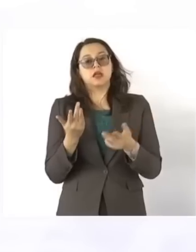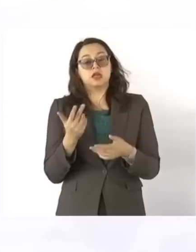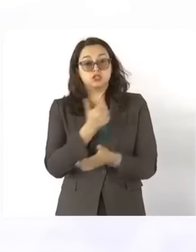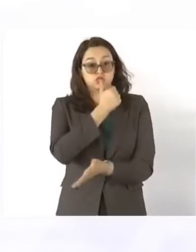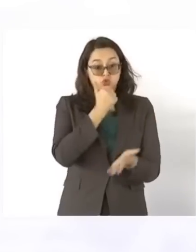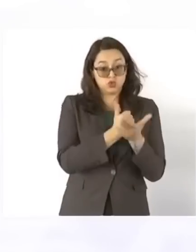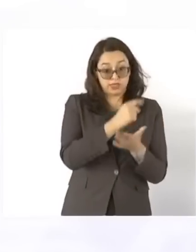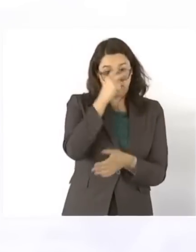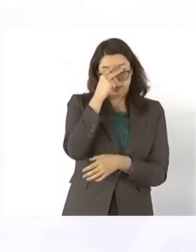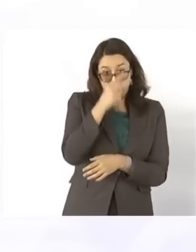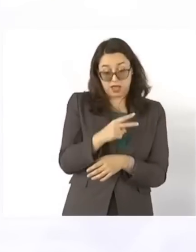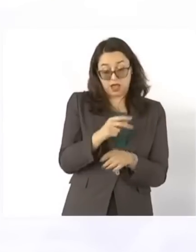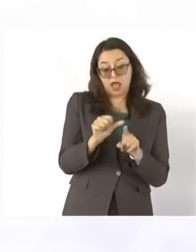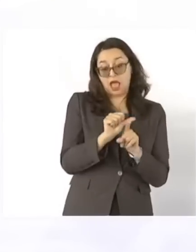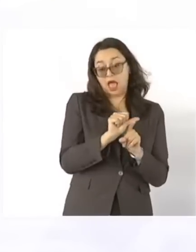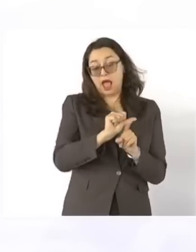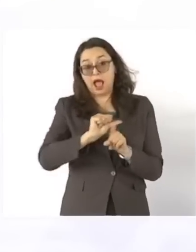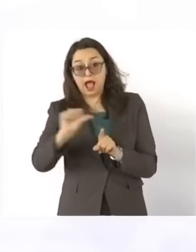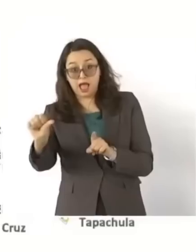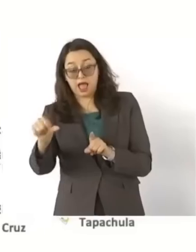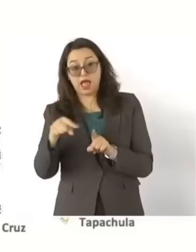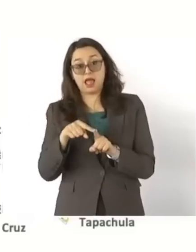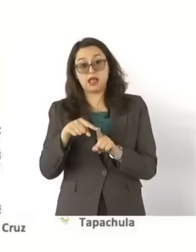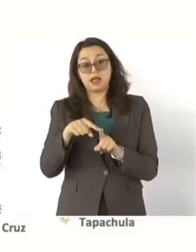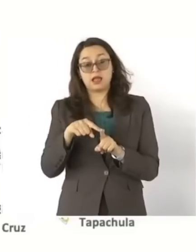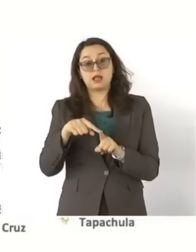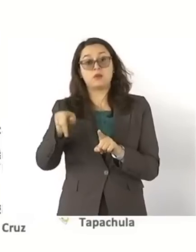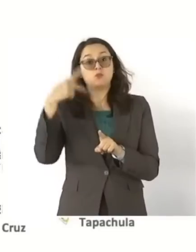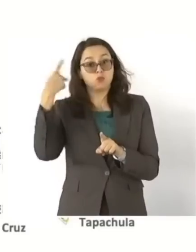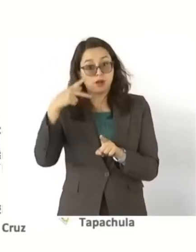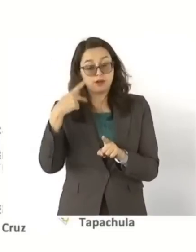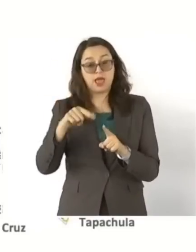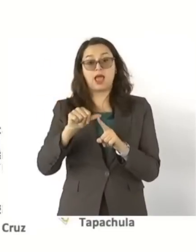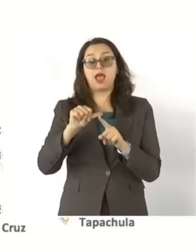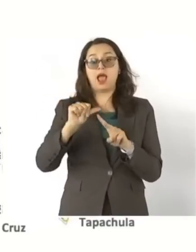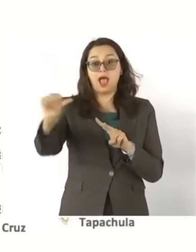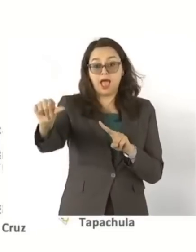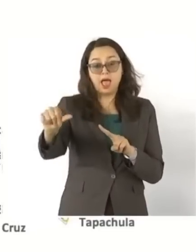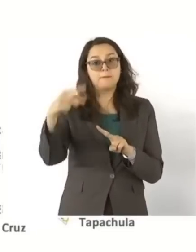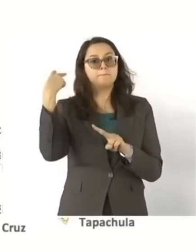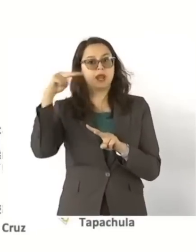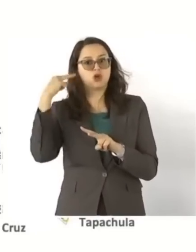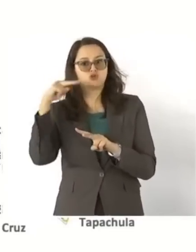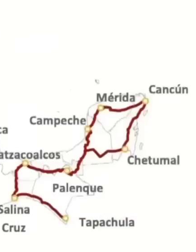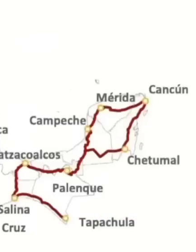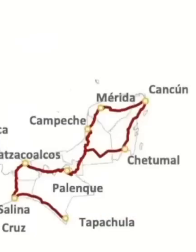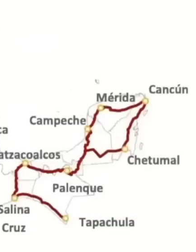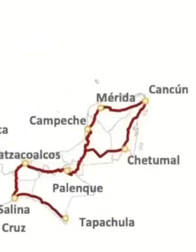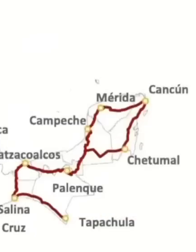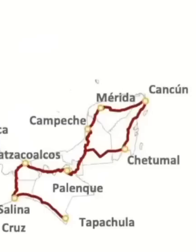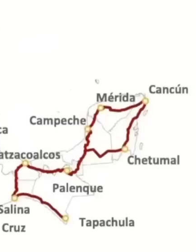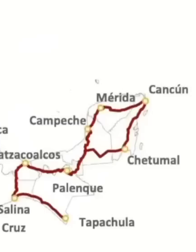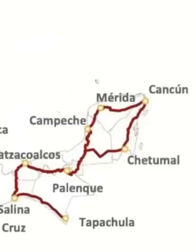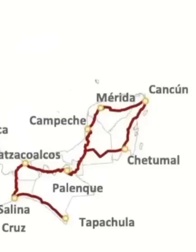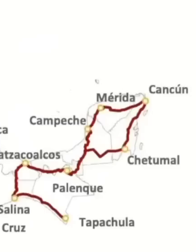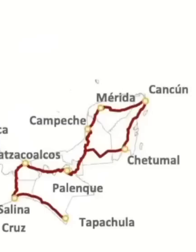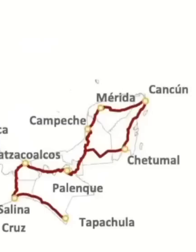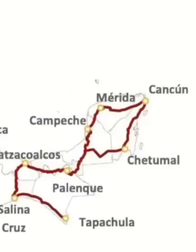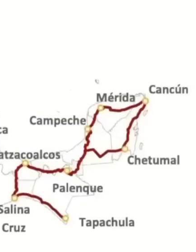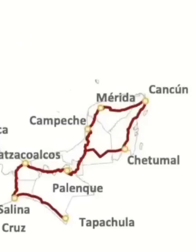México ver y principalmente Puebla y Veracruz que estamos trabajando en ello para tener nuevamente